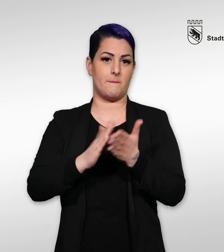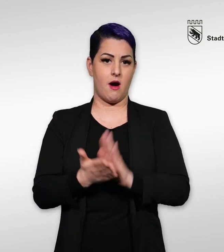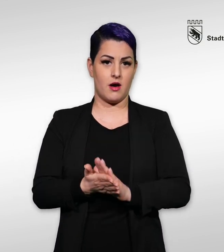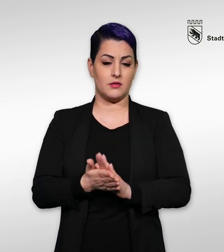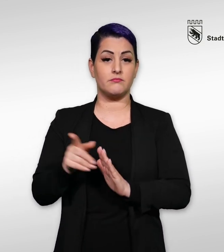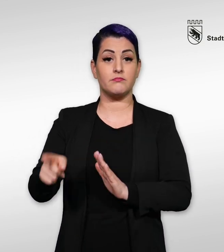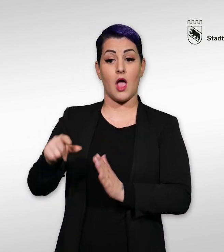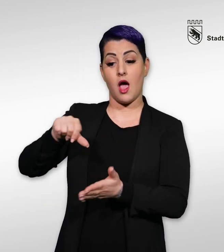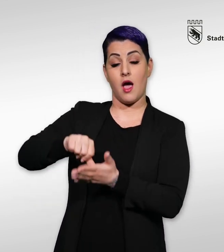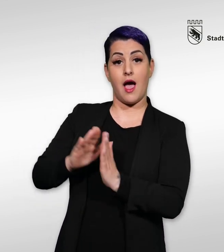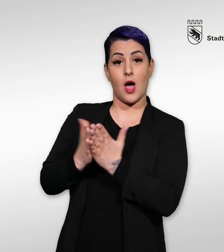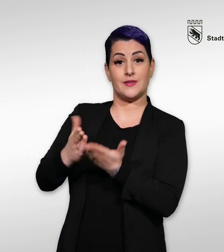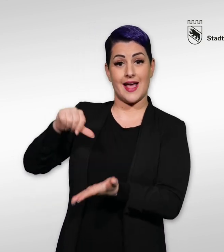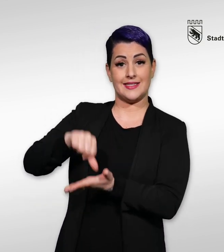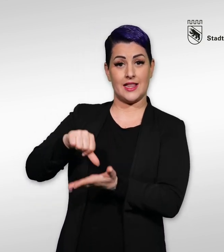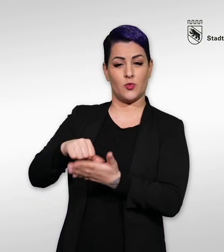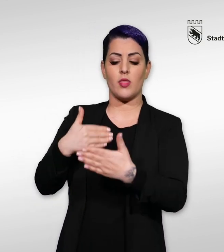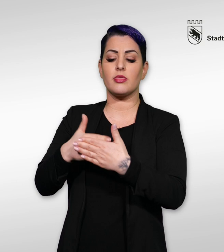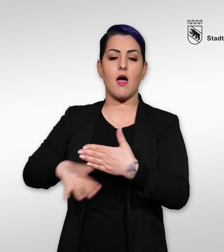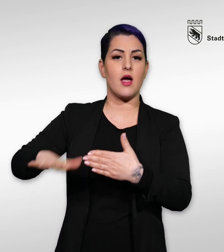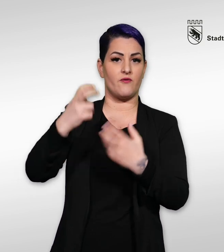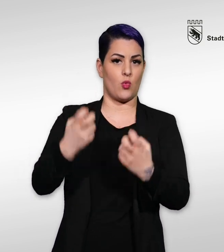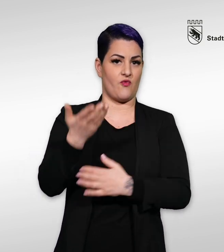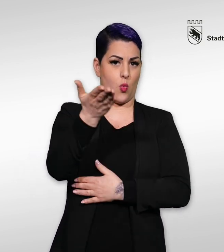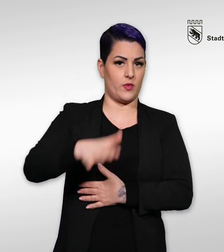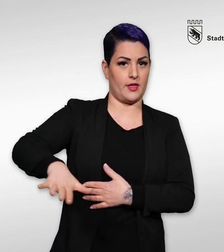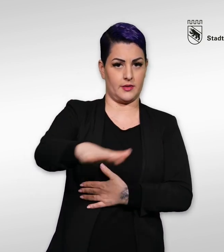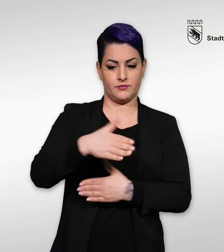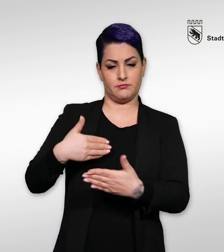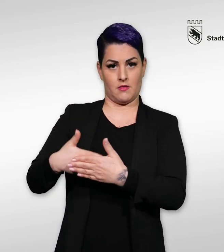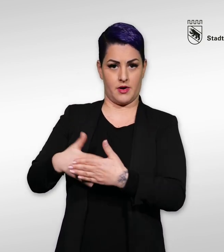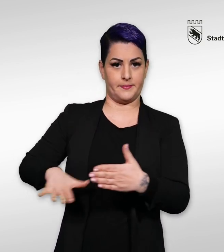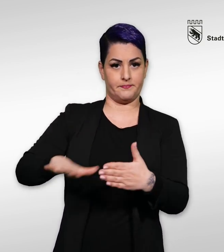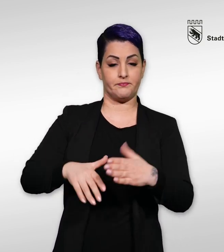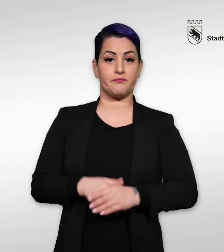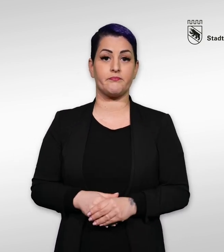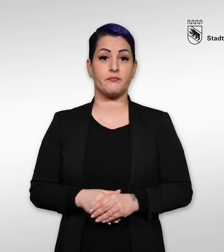Machen Sie einen Termin bei einem Ausweiszentrum in Ihrer Nähe.